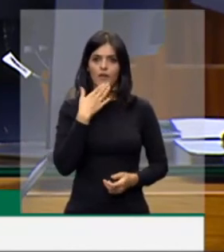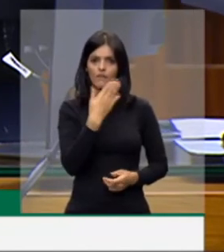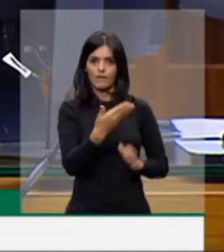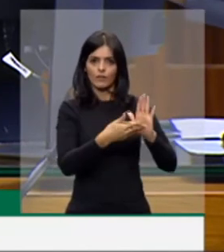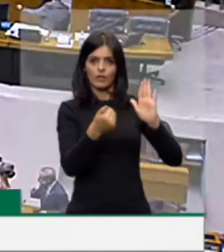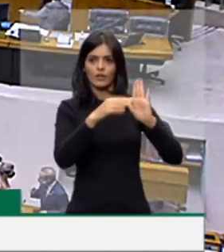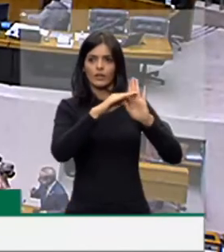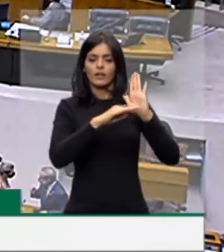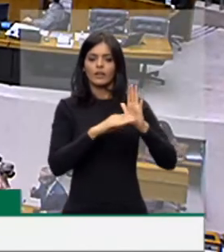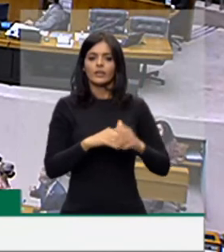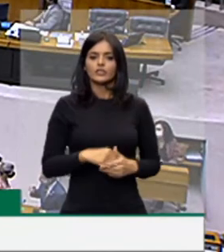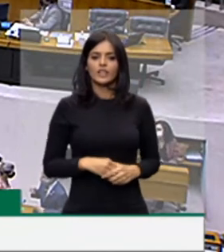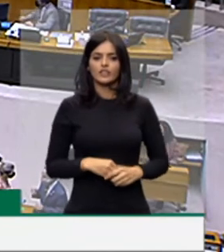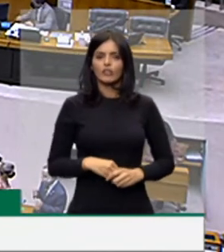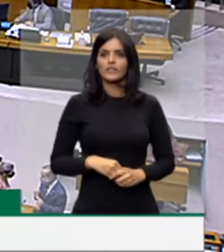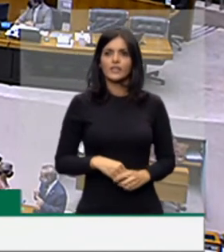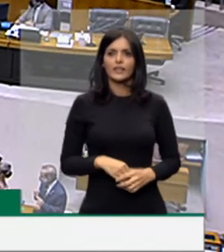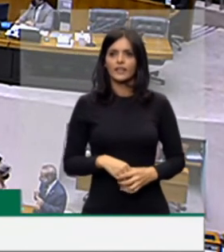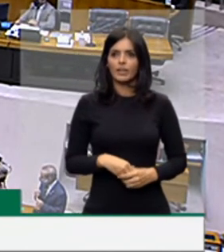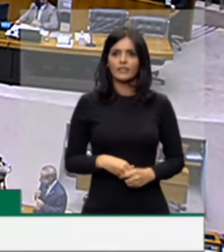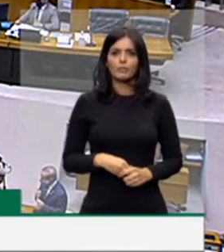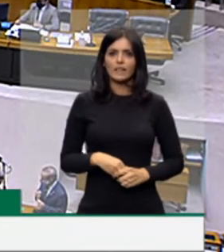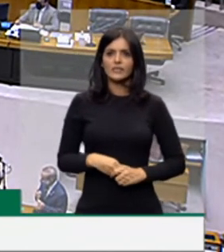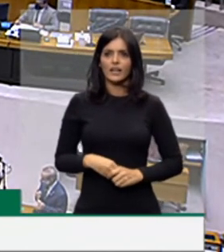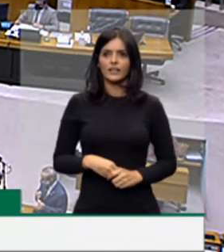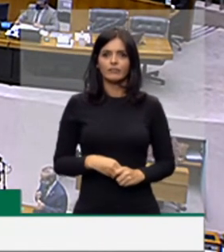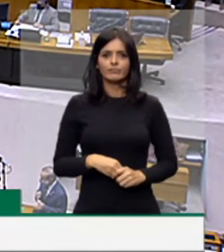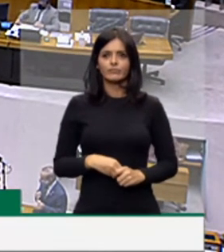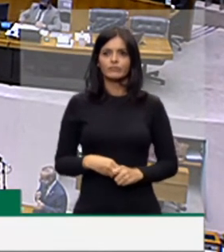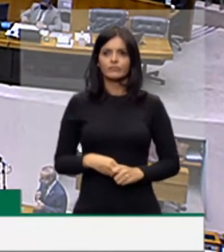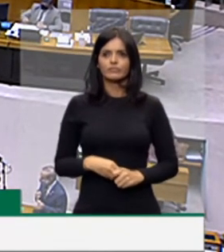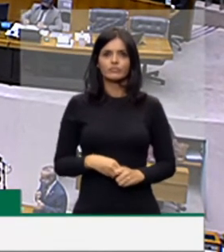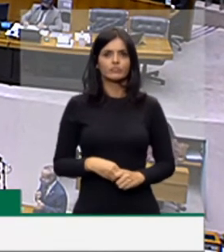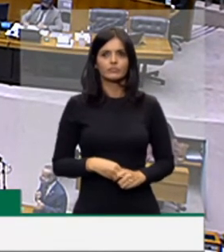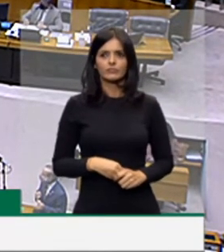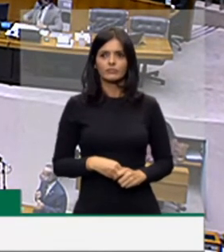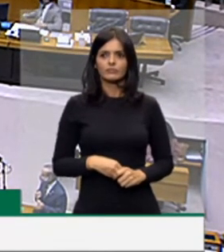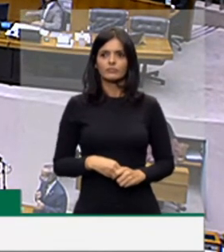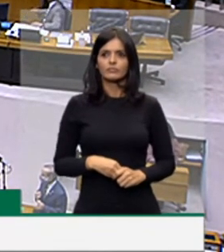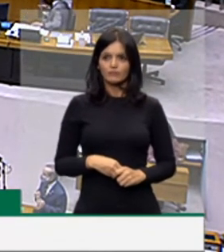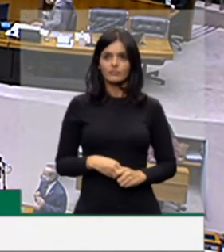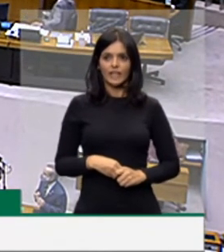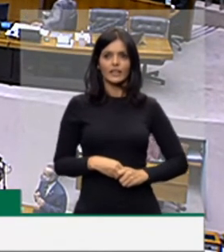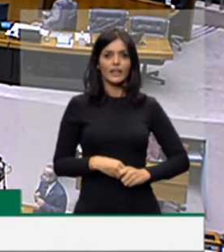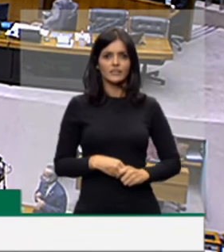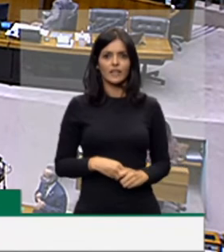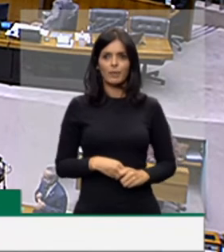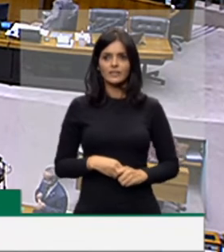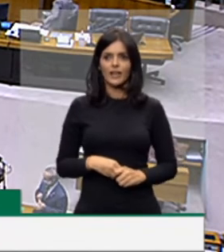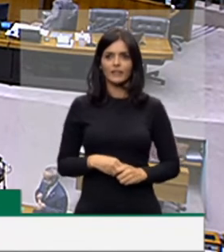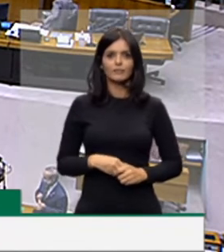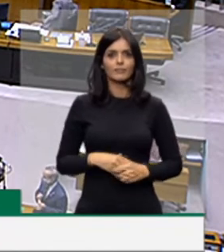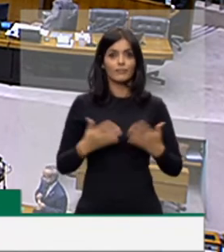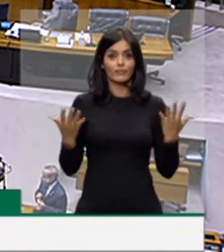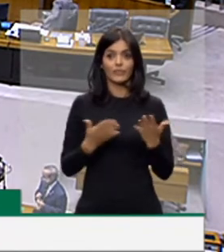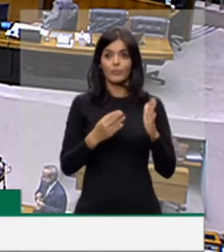ALESSANDRO MOLON. DEPUTADA SÂMIA BONFIM? PARA ENCAMINHAR A FAVOR, DEPUTADA SÂMIA BONFIM. -- [DEP. SÂMIA BONFIM]: